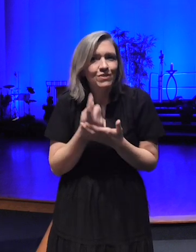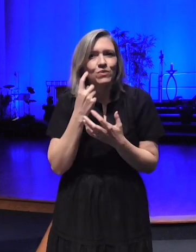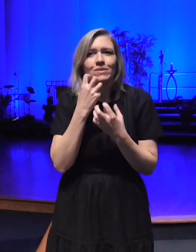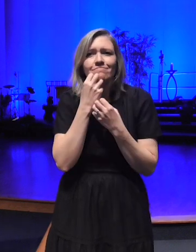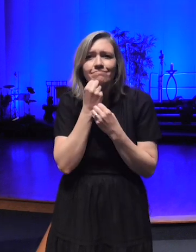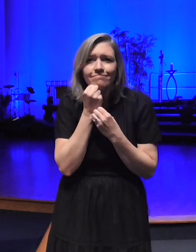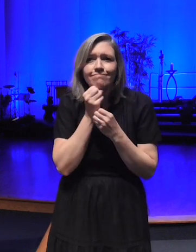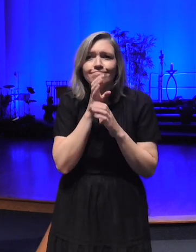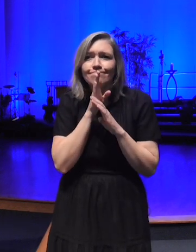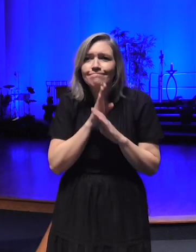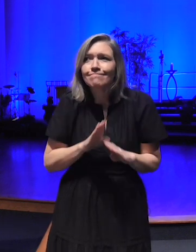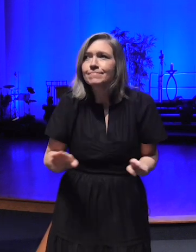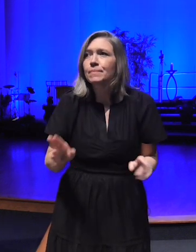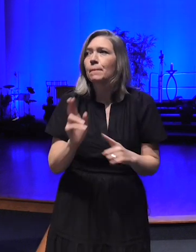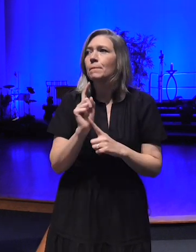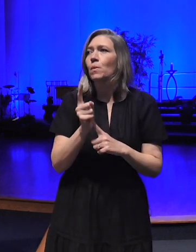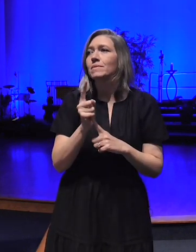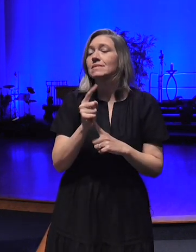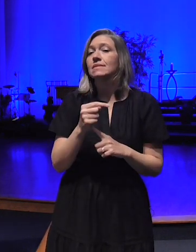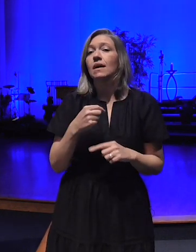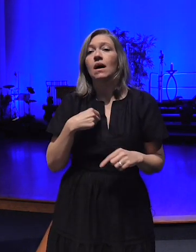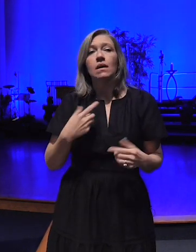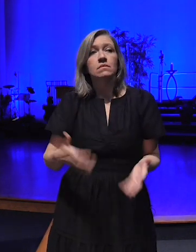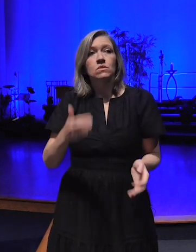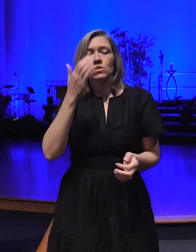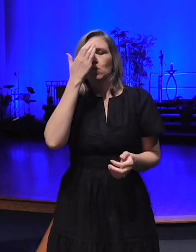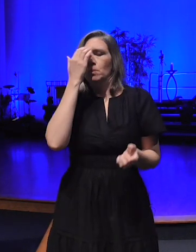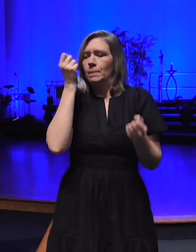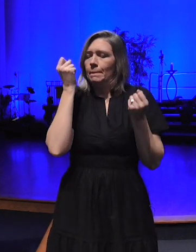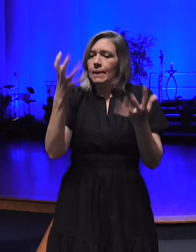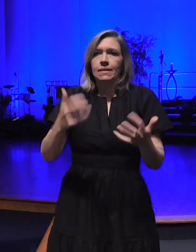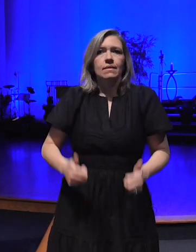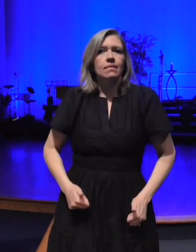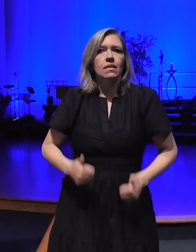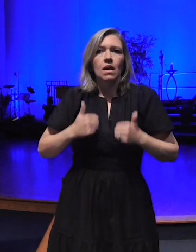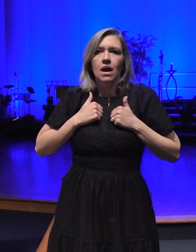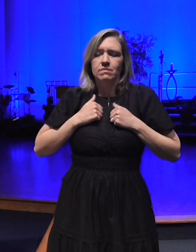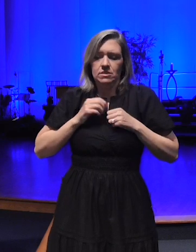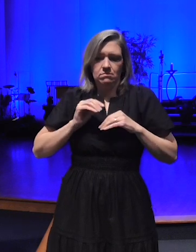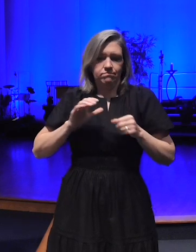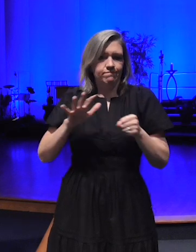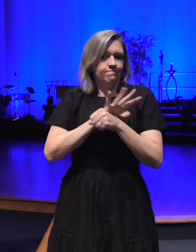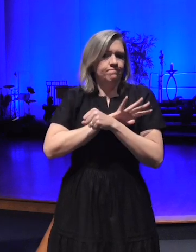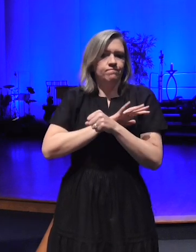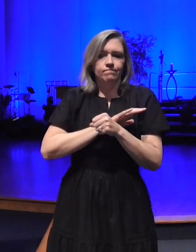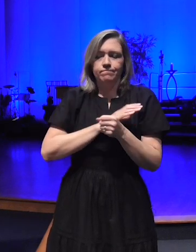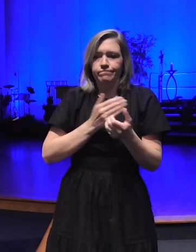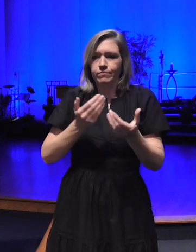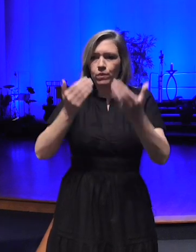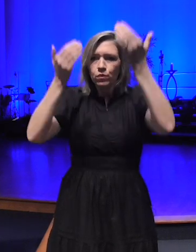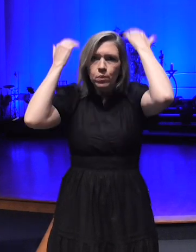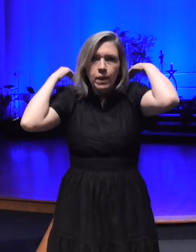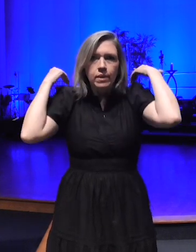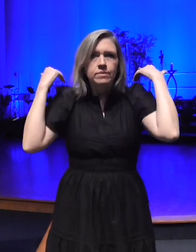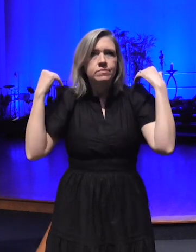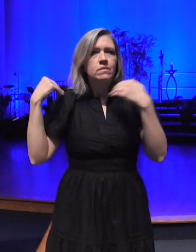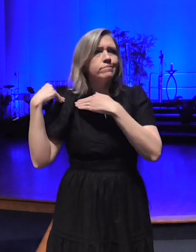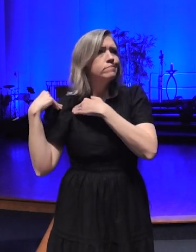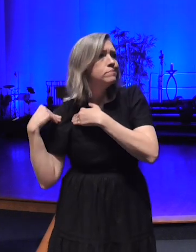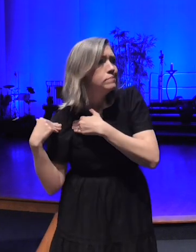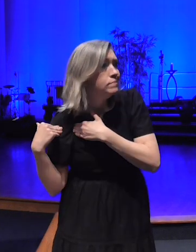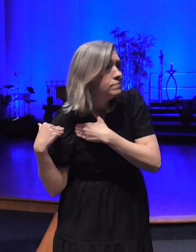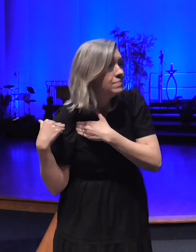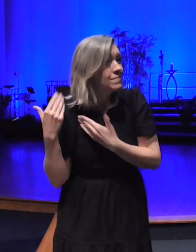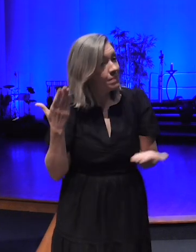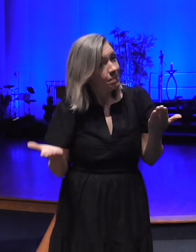es que hay tantas vidas que están demasiado llenas y sobrecargadas ¿qué hay de ti, tú entre ellos, completamente